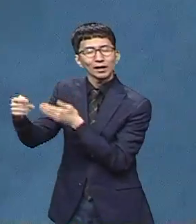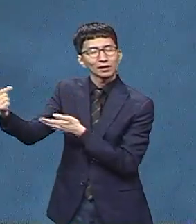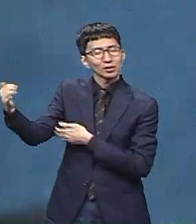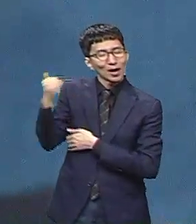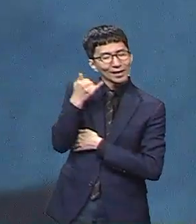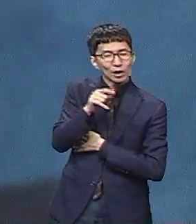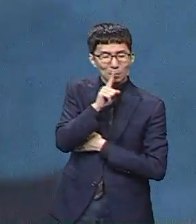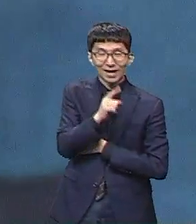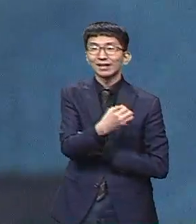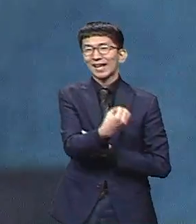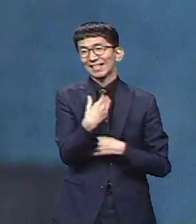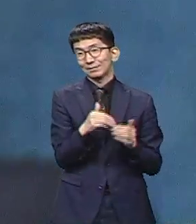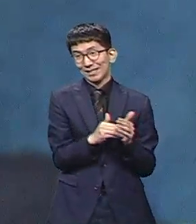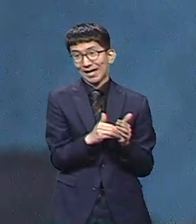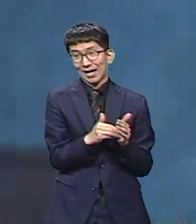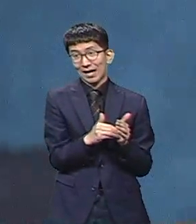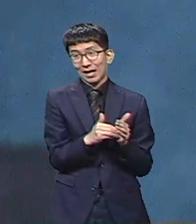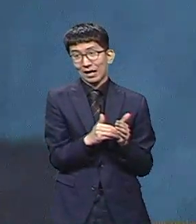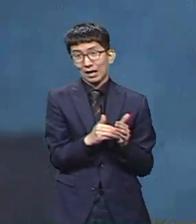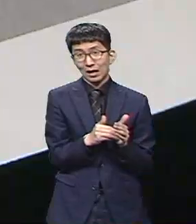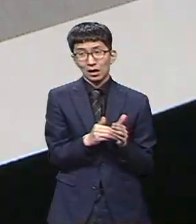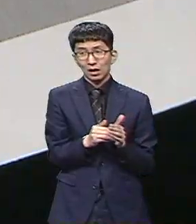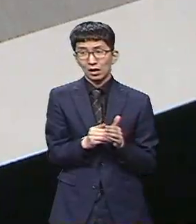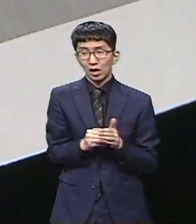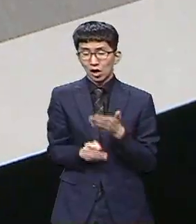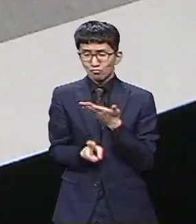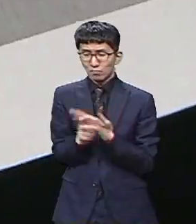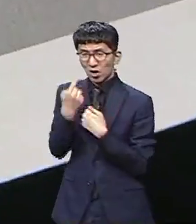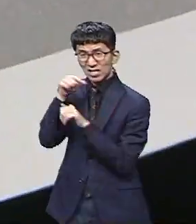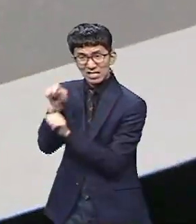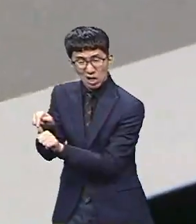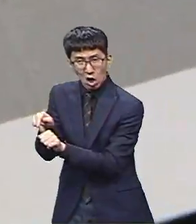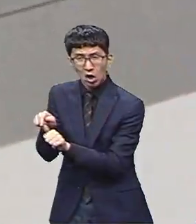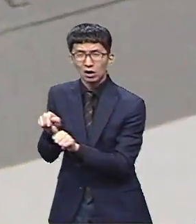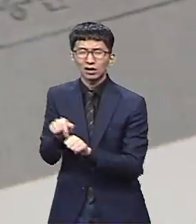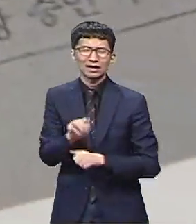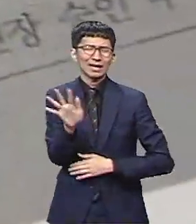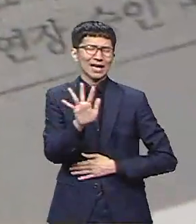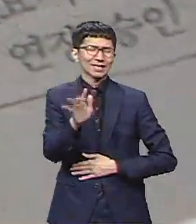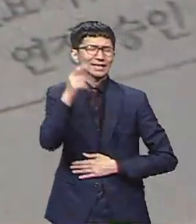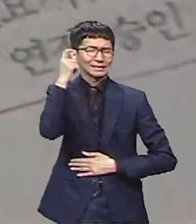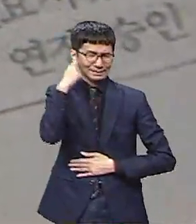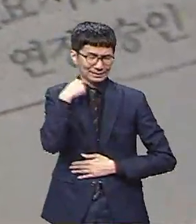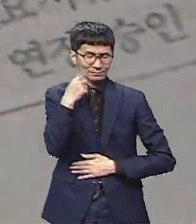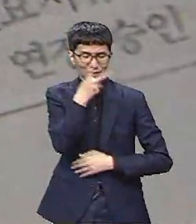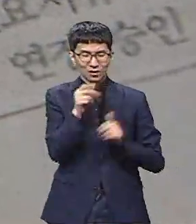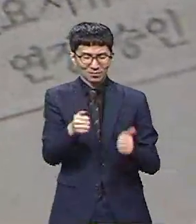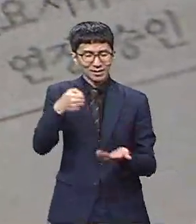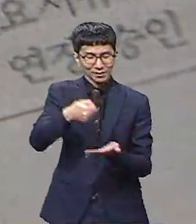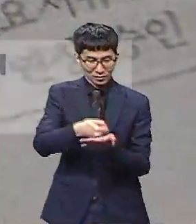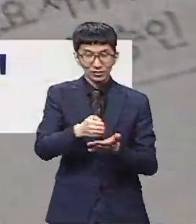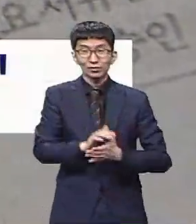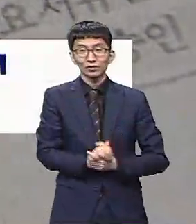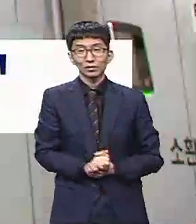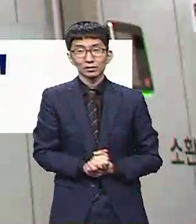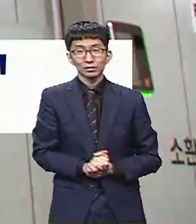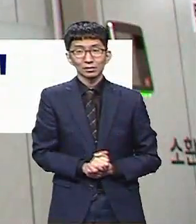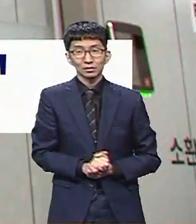검찰은 이를 부정 청탁을 지시하거나 실행한 정황으로 보기 어렵다고 판단했습니다. 최 씨가 추 장관 아들 부탁을 받아 업무를